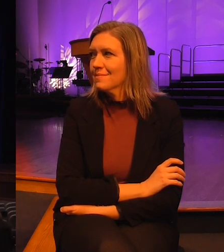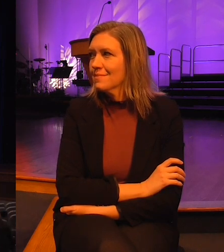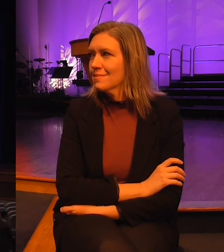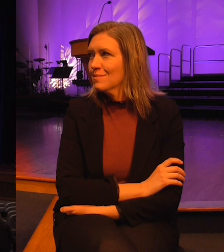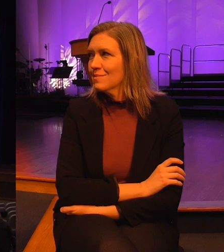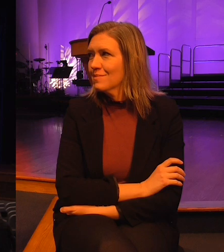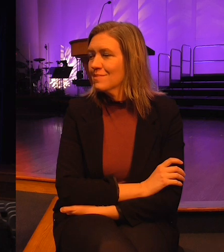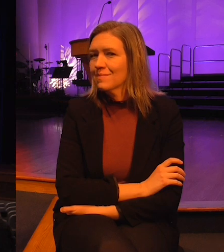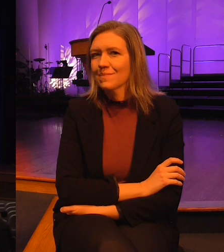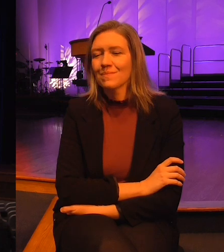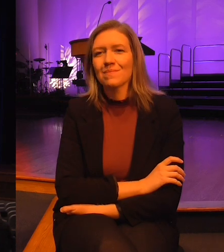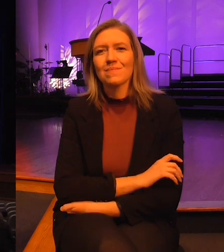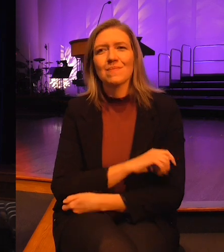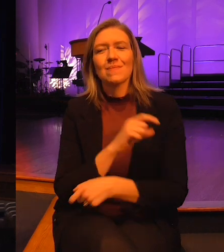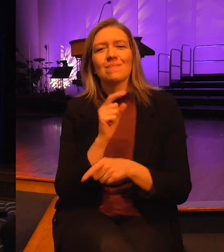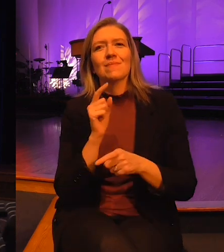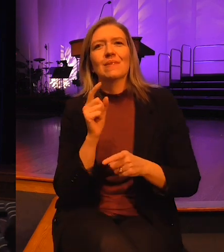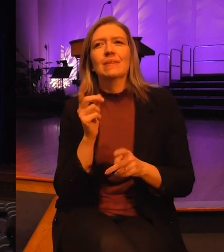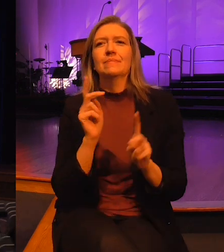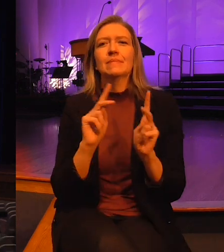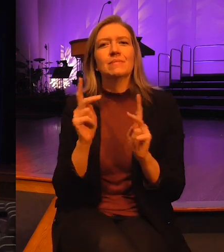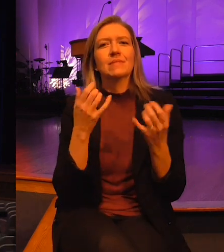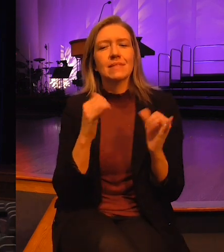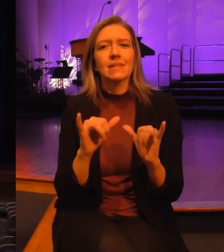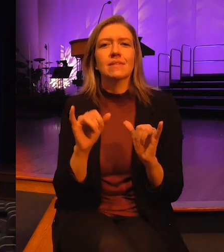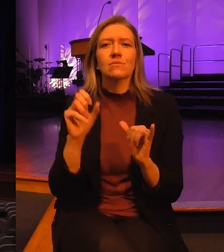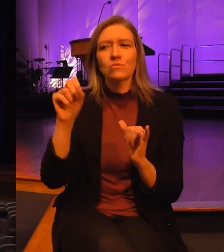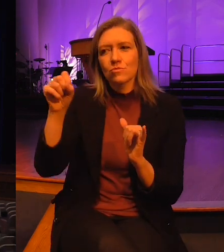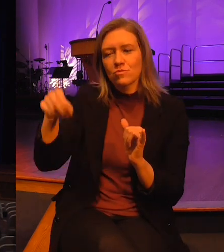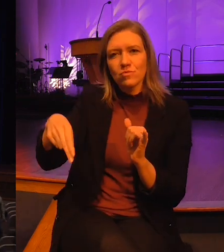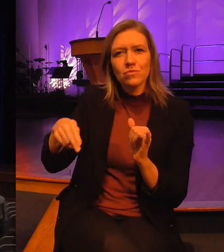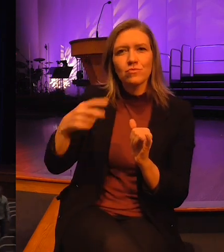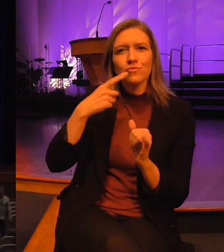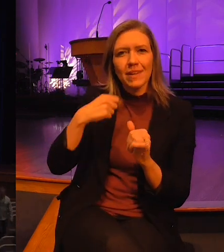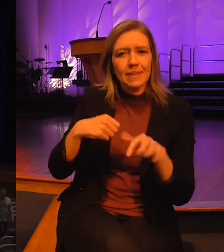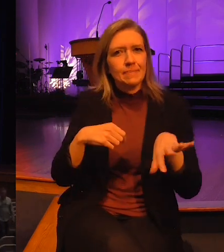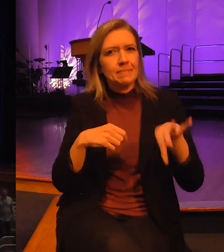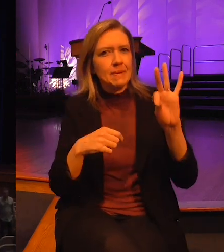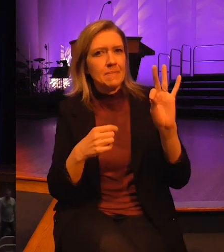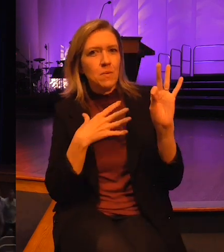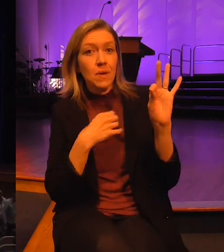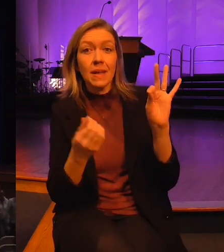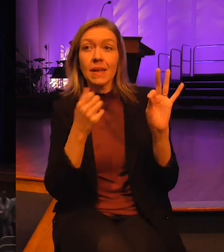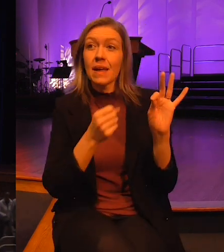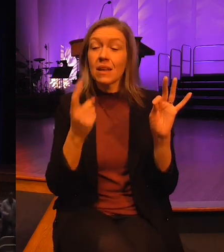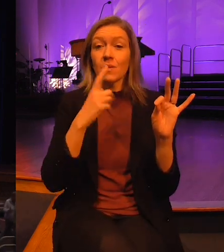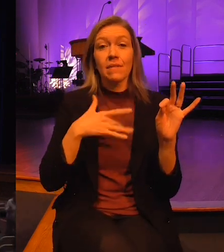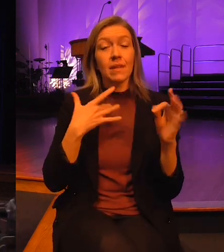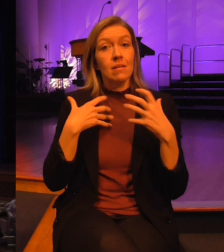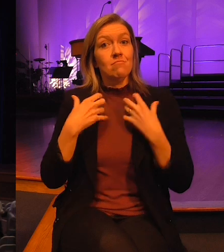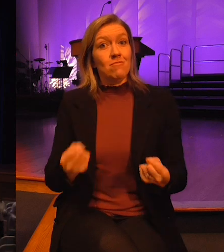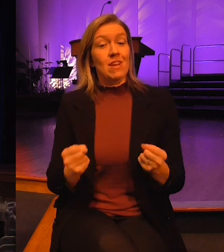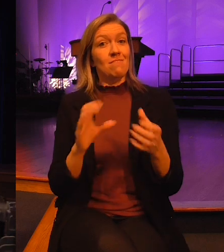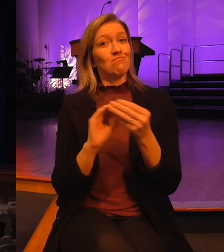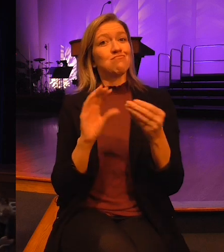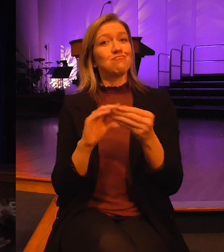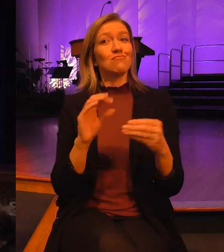mientras estamos. Mientras la gente cae agarrando su piedra blanca, ¿alguien tiene el coraje de compartir lo que están liberando, siempre y cuando sea en forma de una